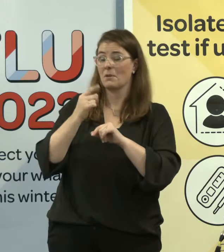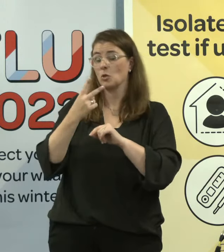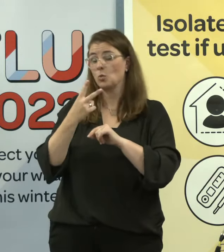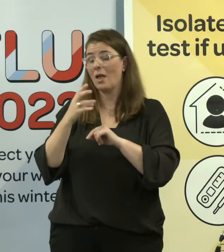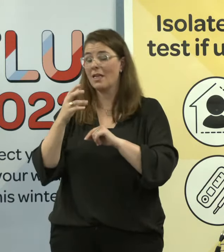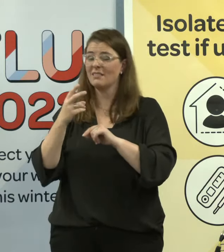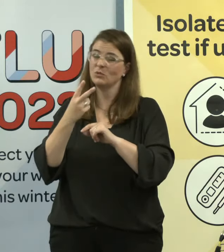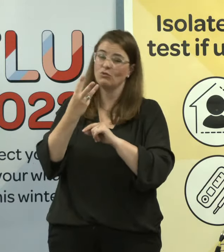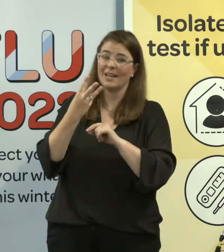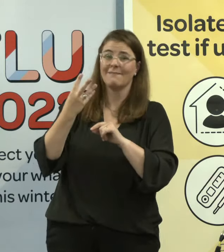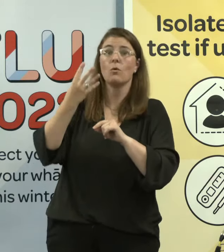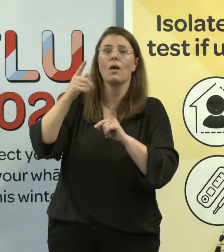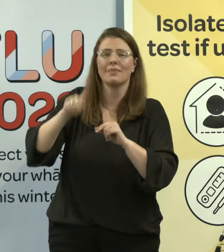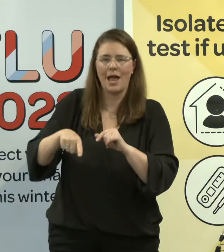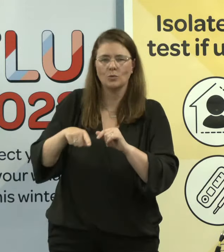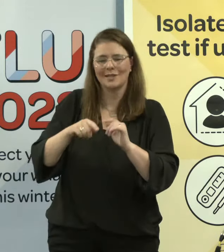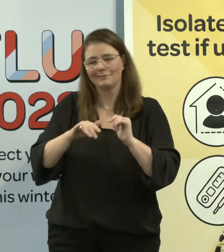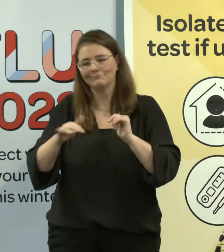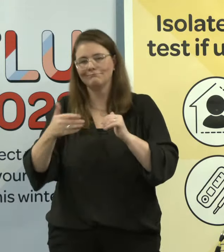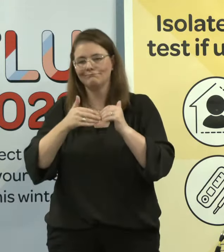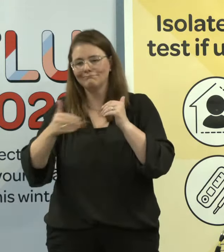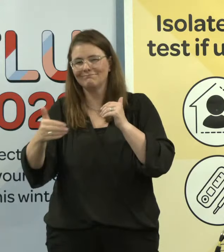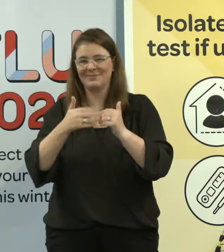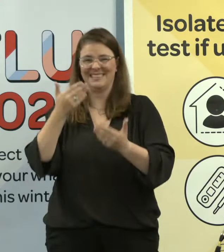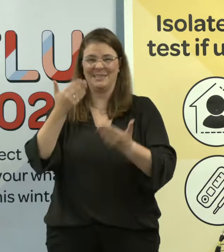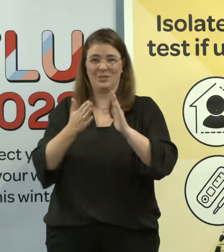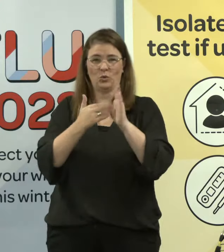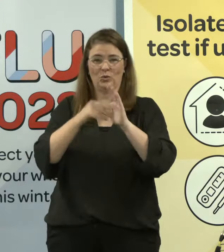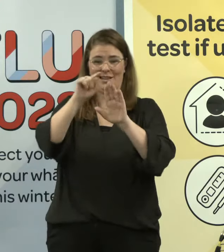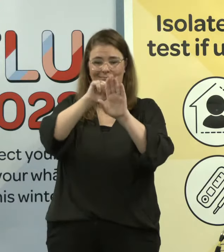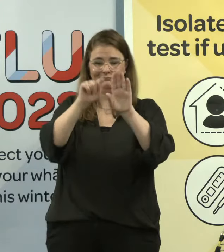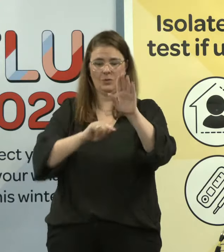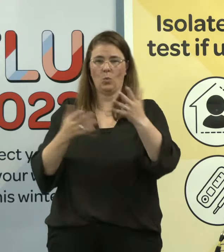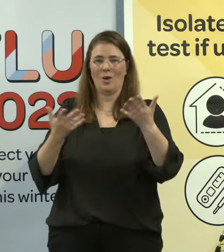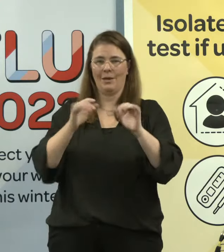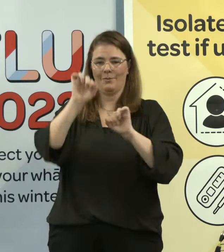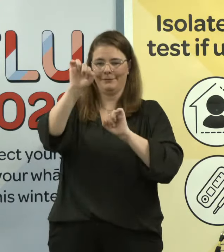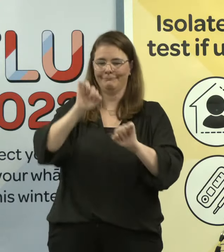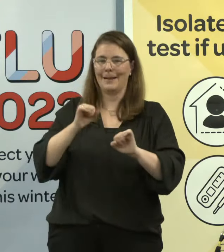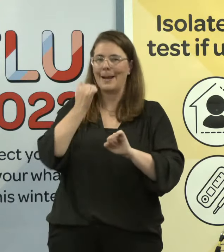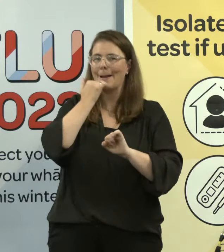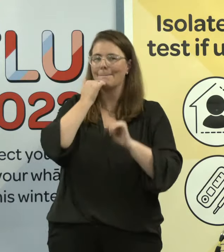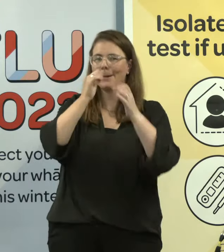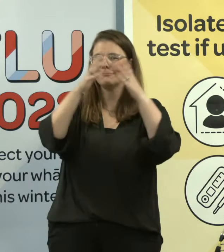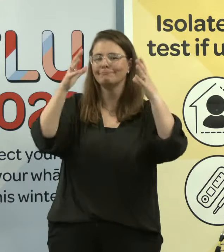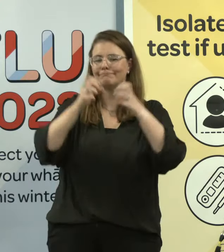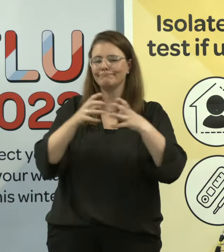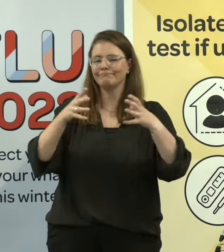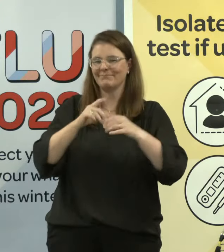tumanako ana matou ka kite i a hiku roa, a bumpy hiku. Ma te